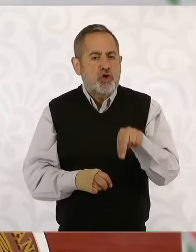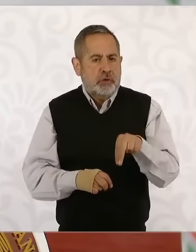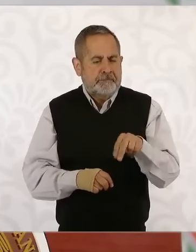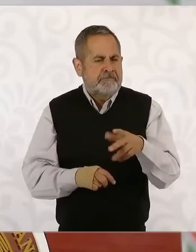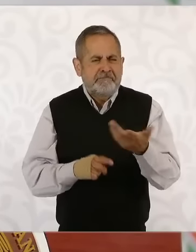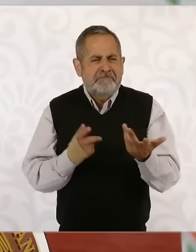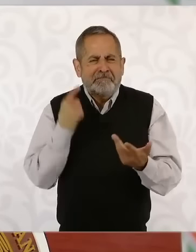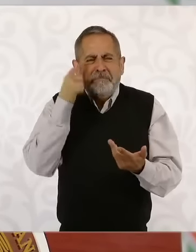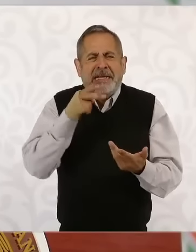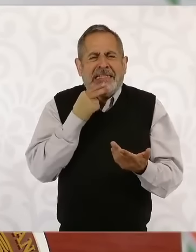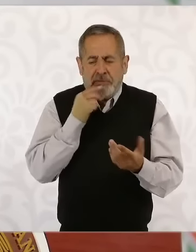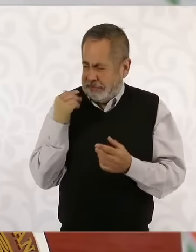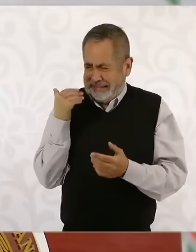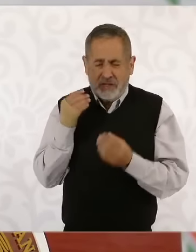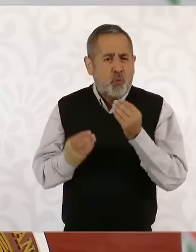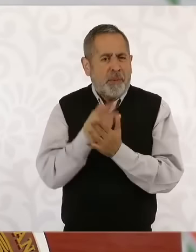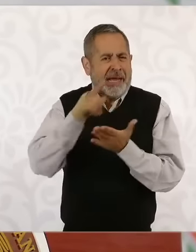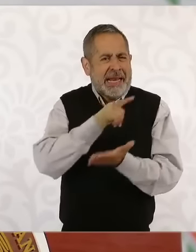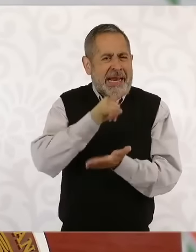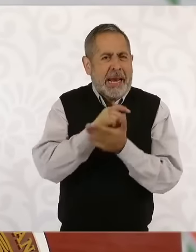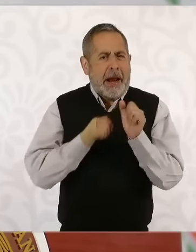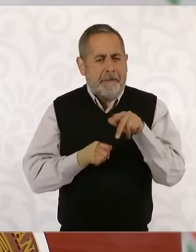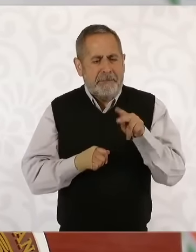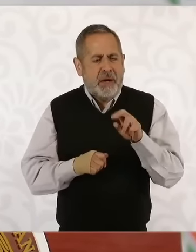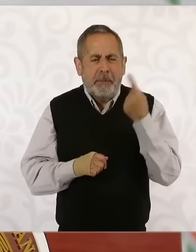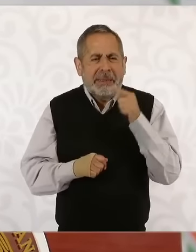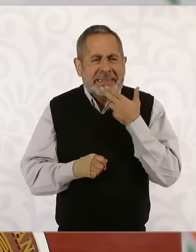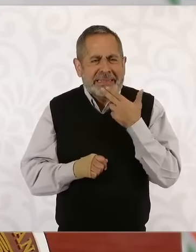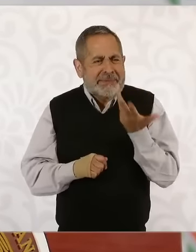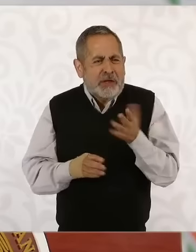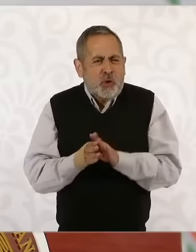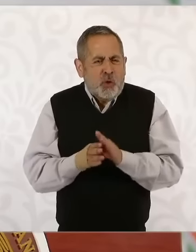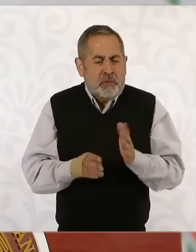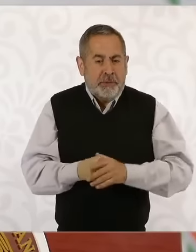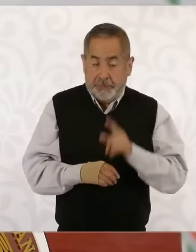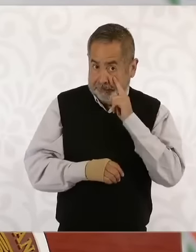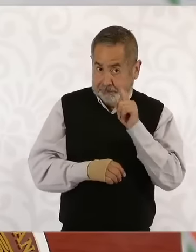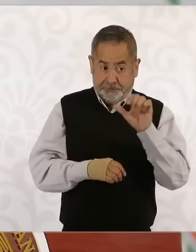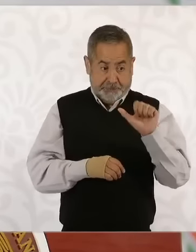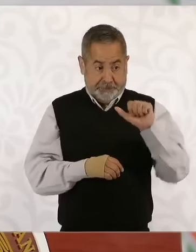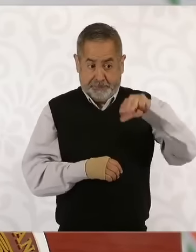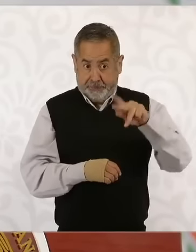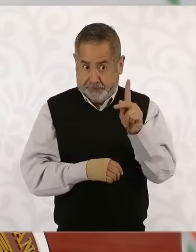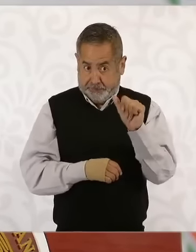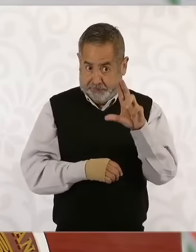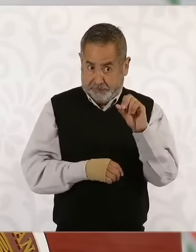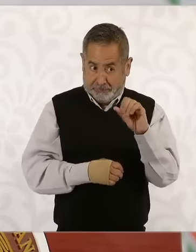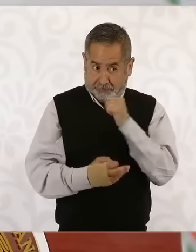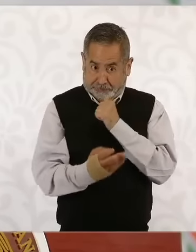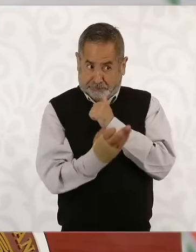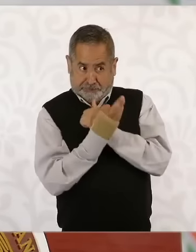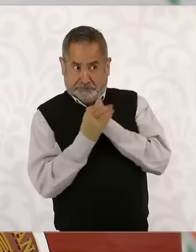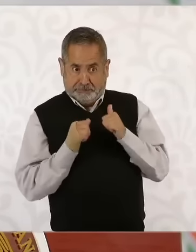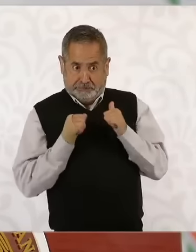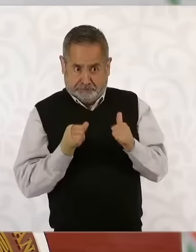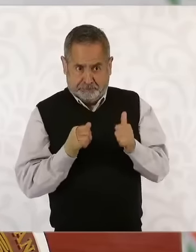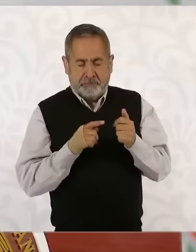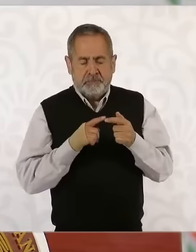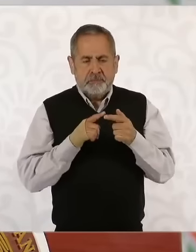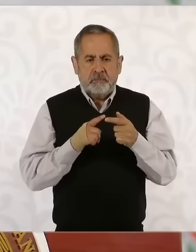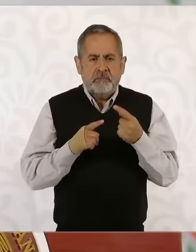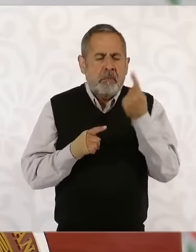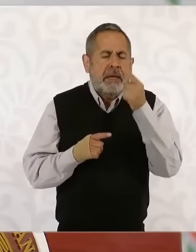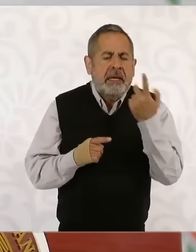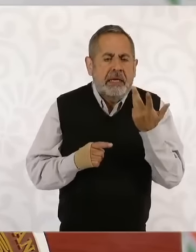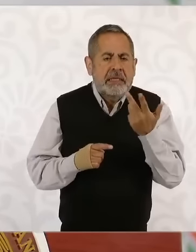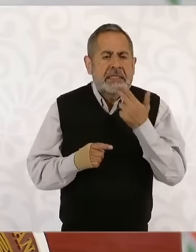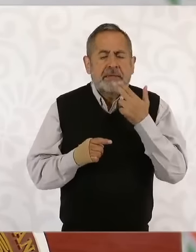la ley de amparo? En primer lugar, hacer del amparo, haciéndolo eh acorde a la exigencia